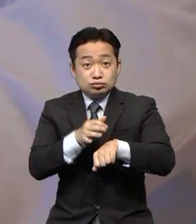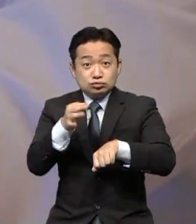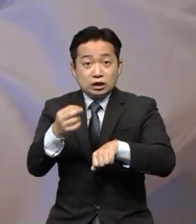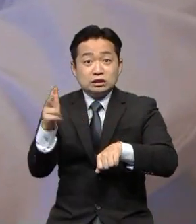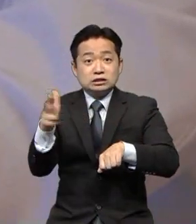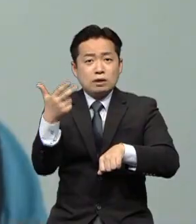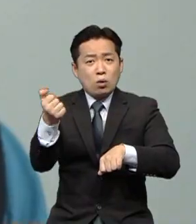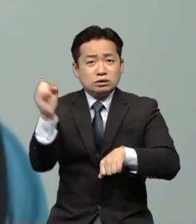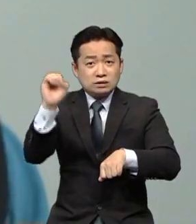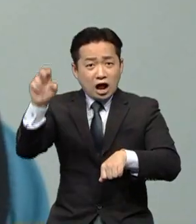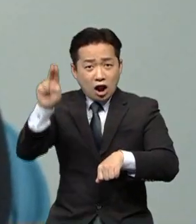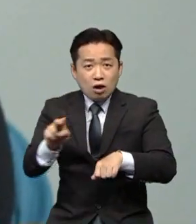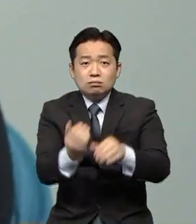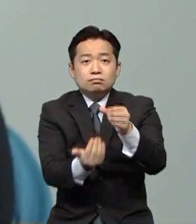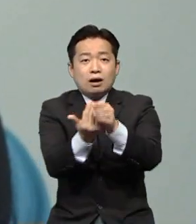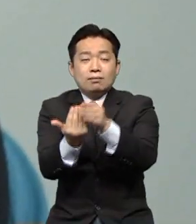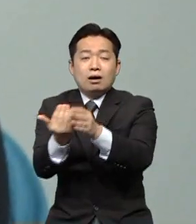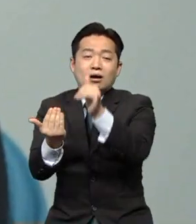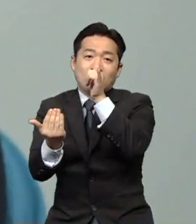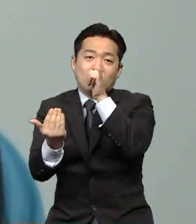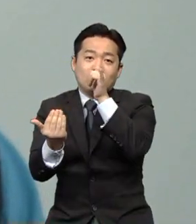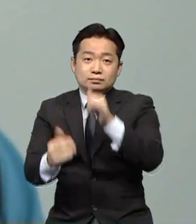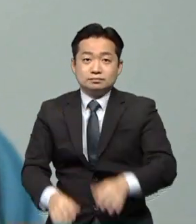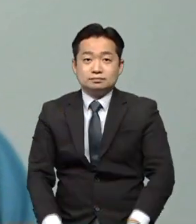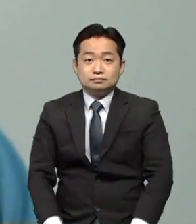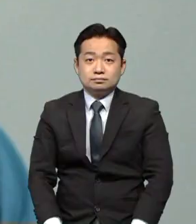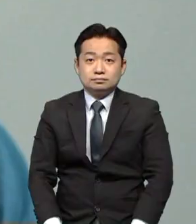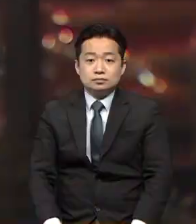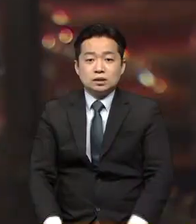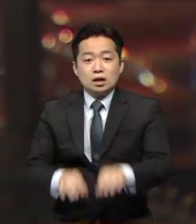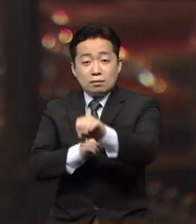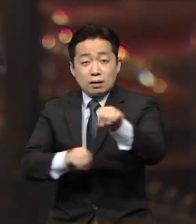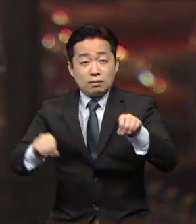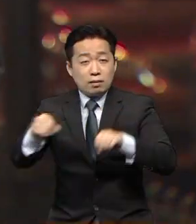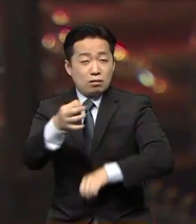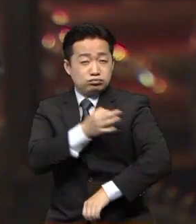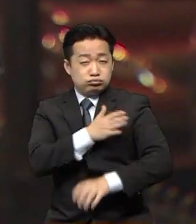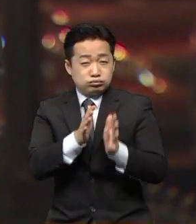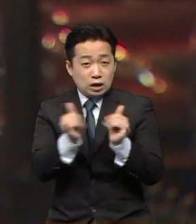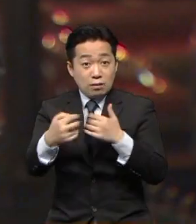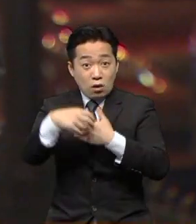지역도 등장했습니다. 반면 일부 부유층들은 병원에 수만 달러를